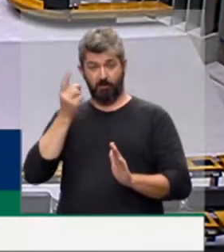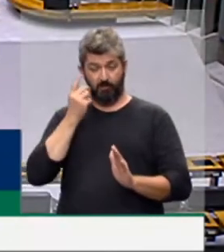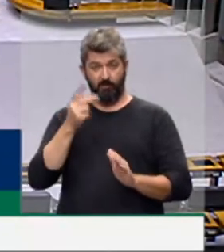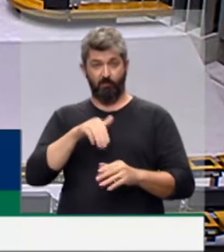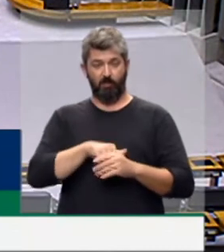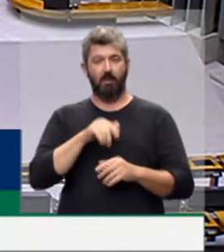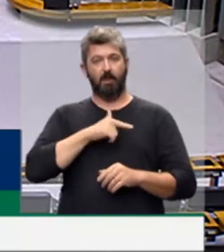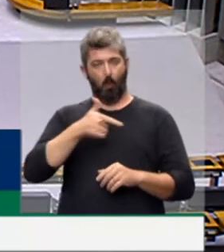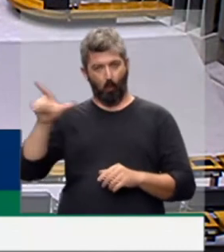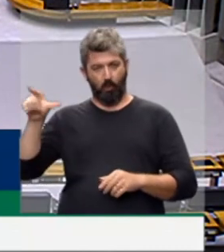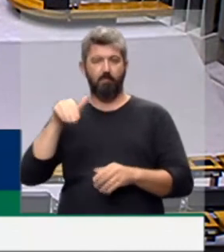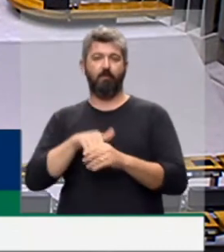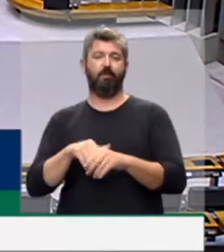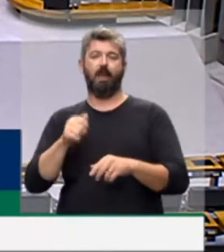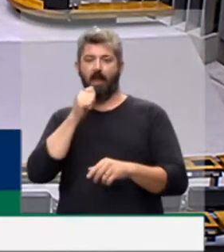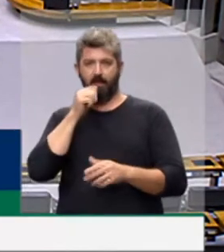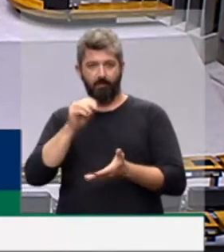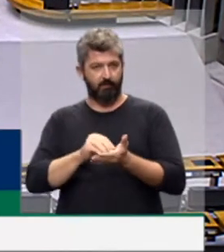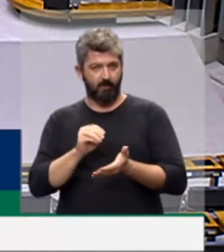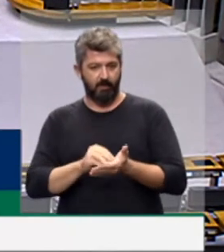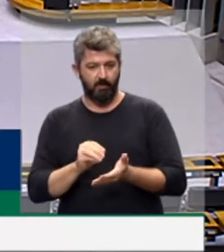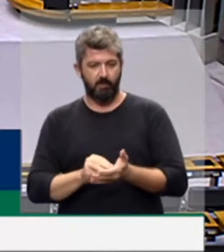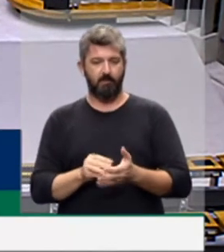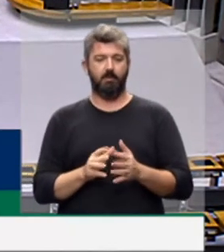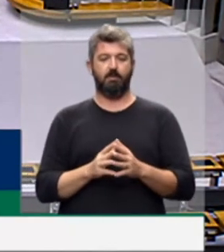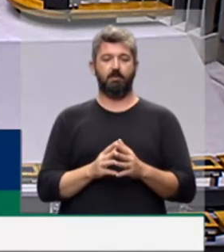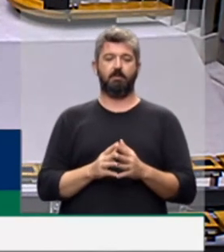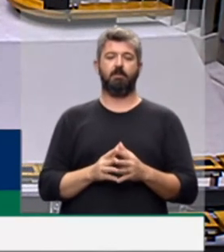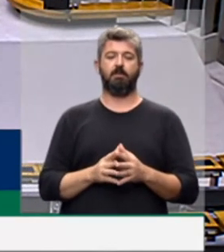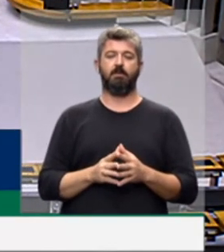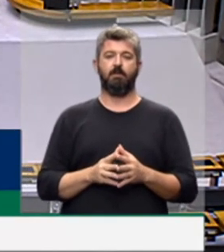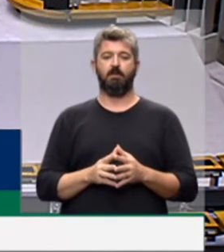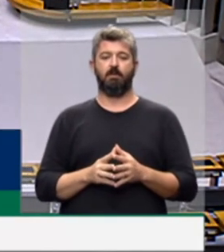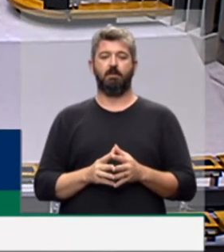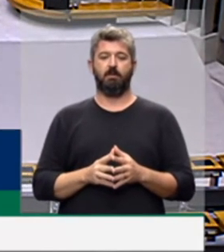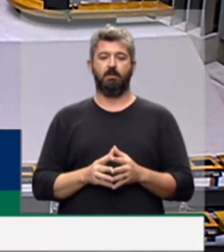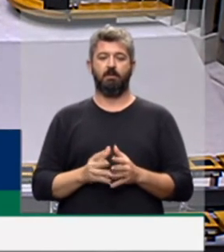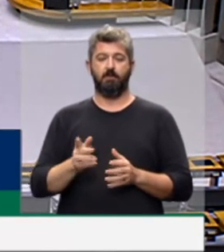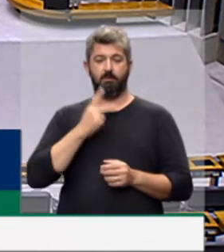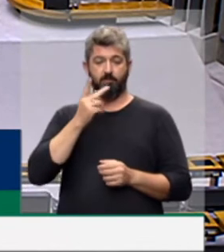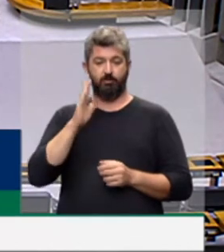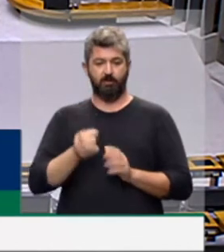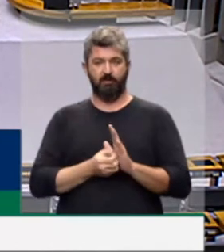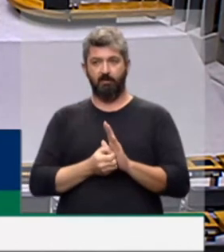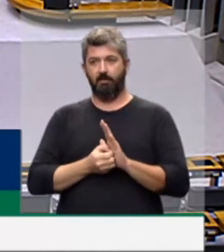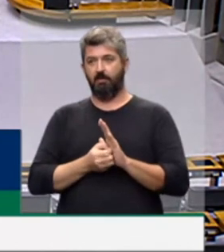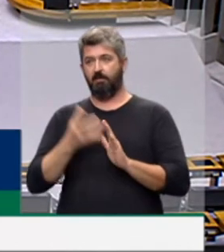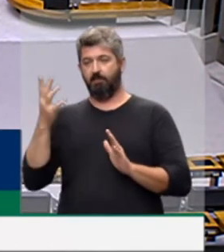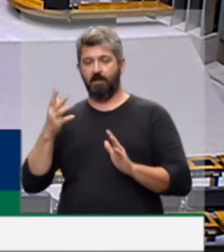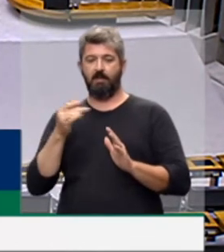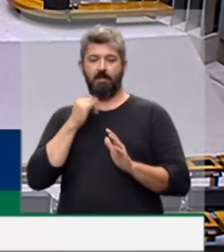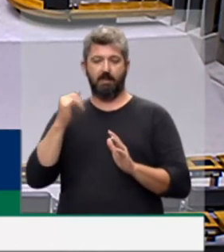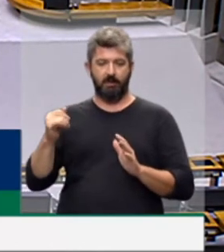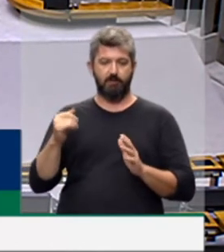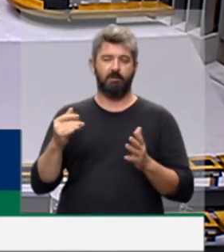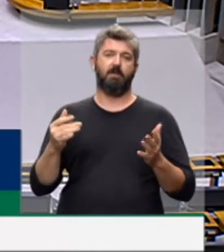AJUDA . -- ESSA MEDIDA PROVISÓRIA É 998 DE 2020, DEPUTADOS, ALÉM DELA TER OUTRA MEDIDA PROVISÓRIA NA